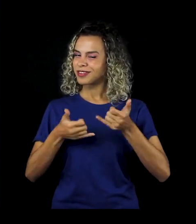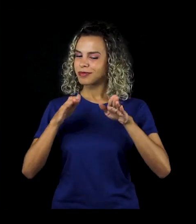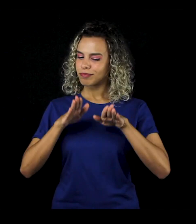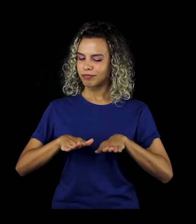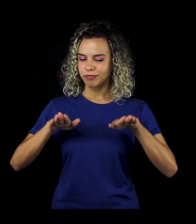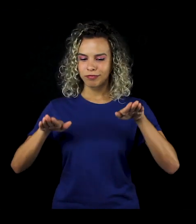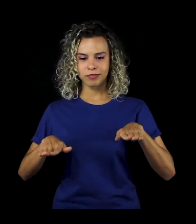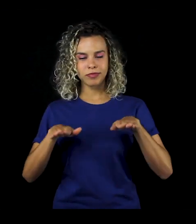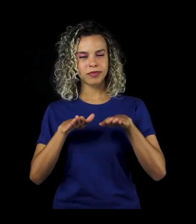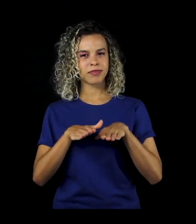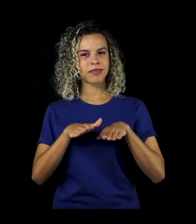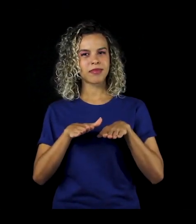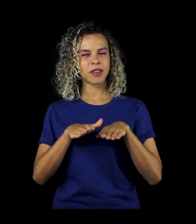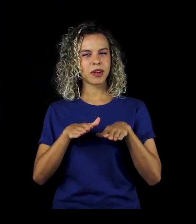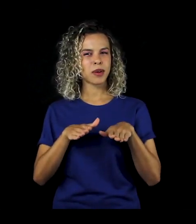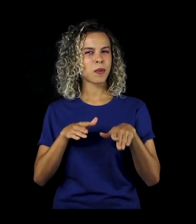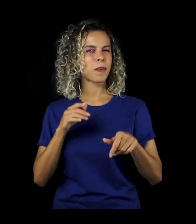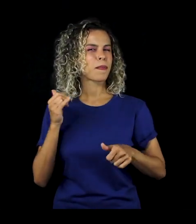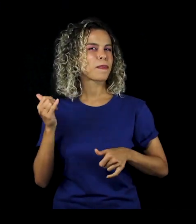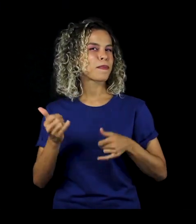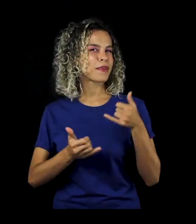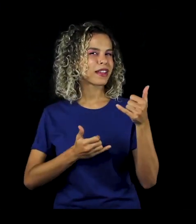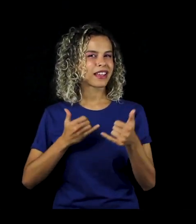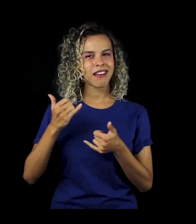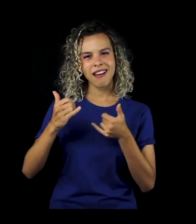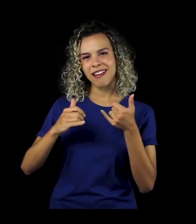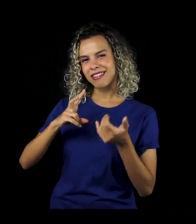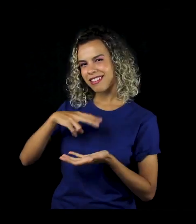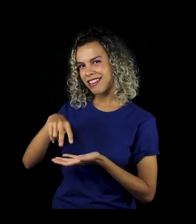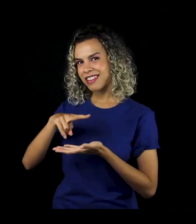Nós vamos brincar, dançar com os nossos pés.